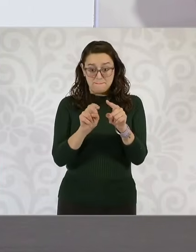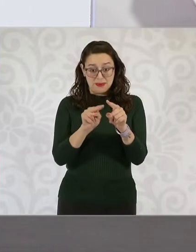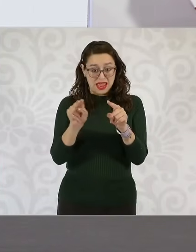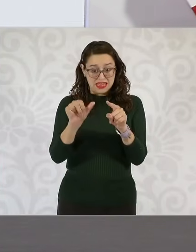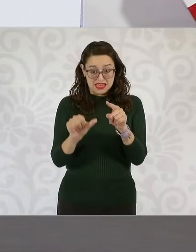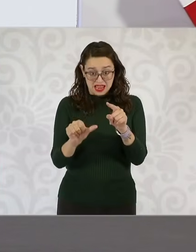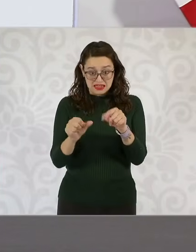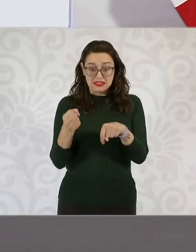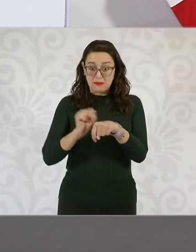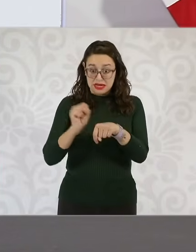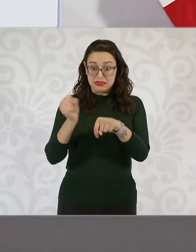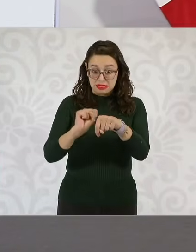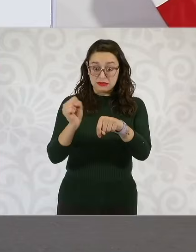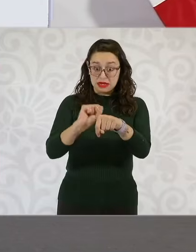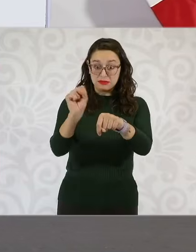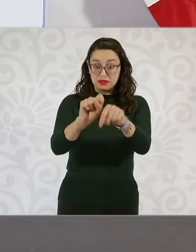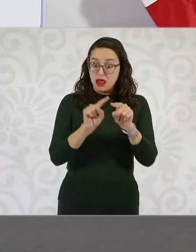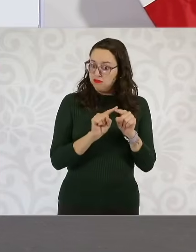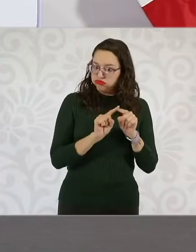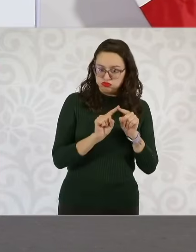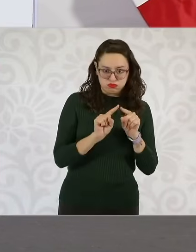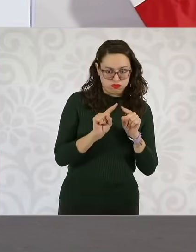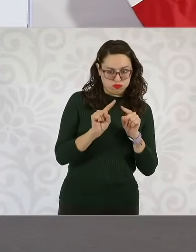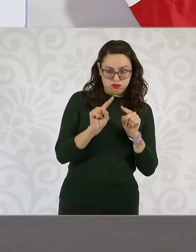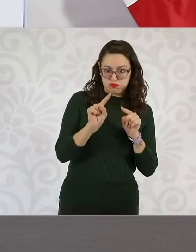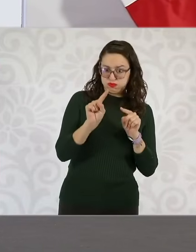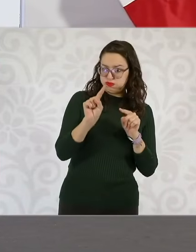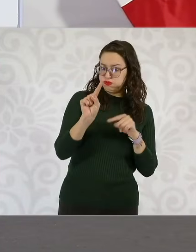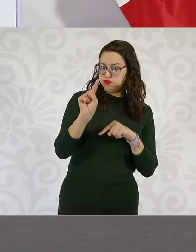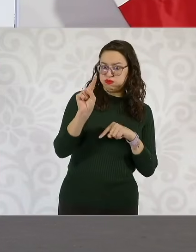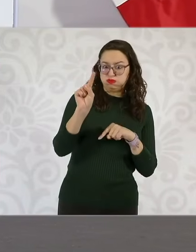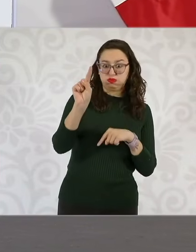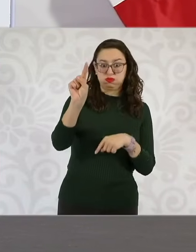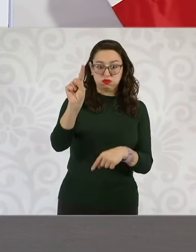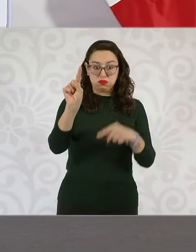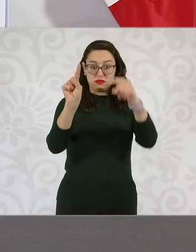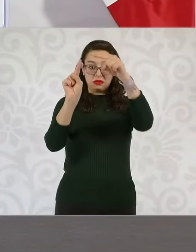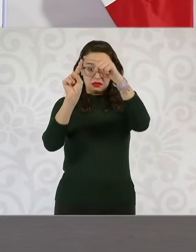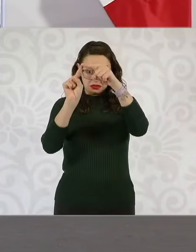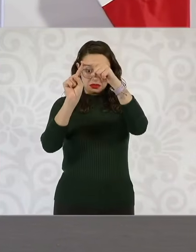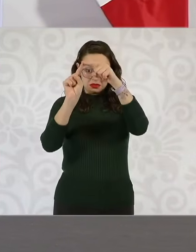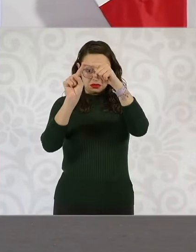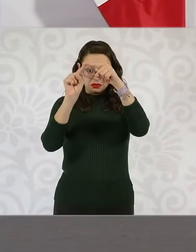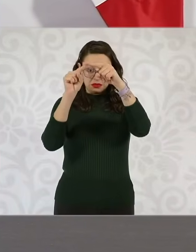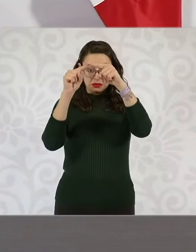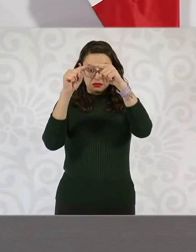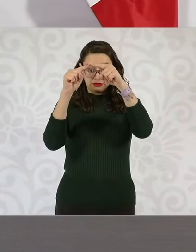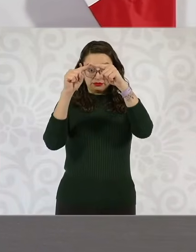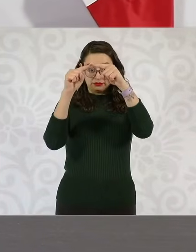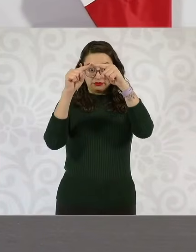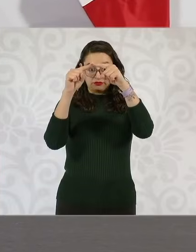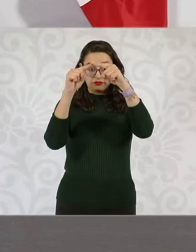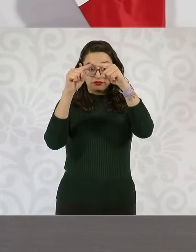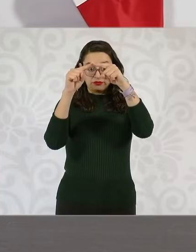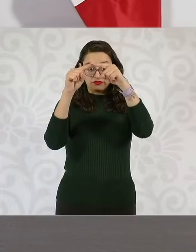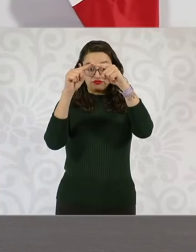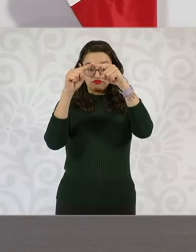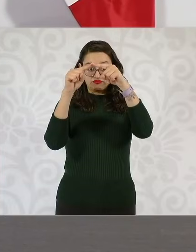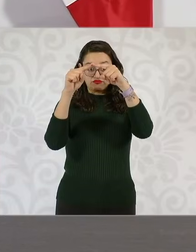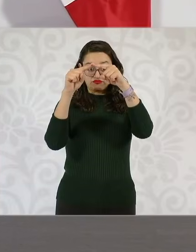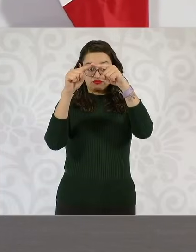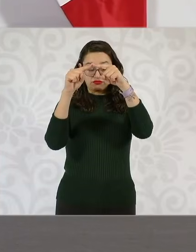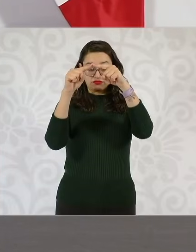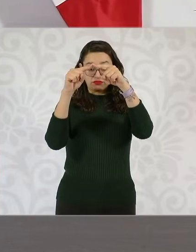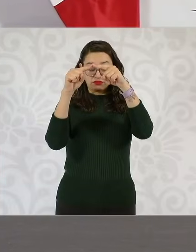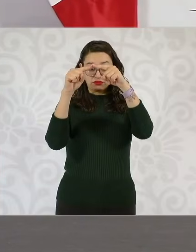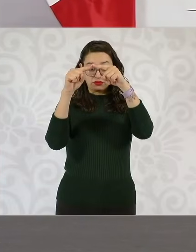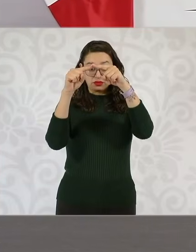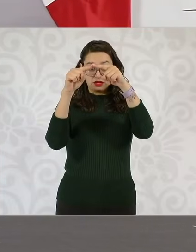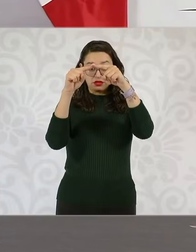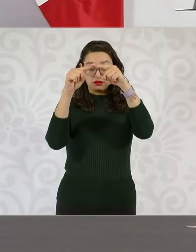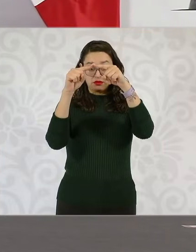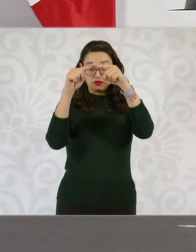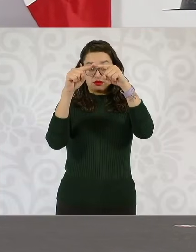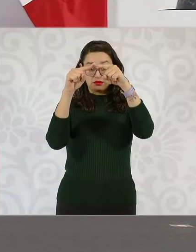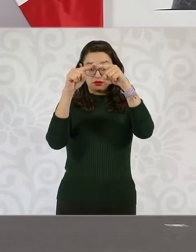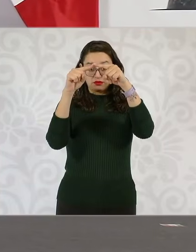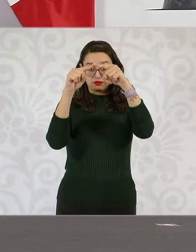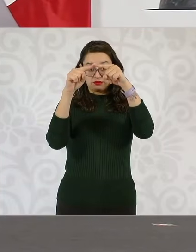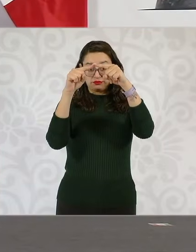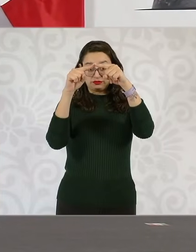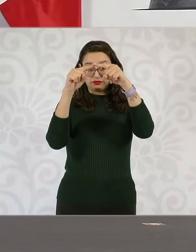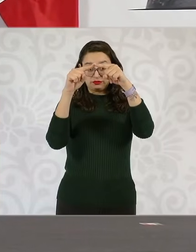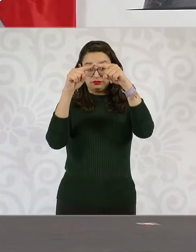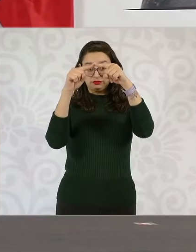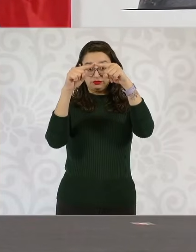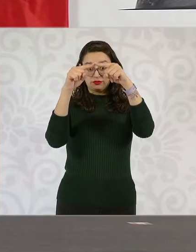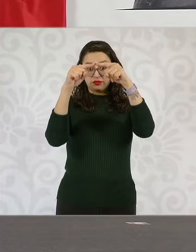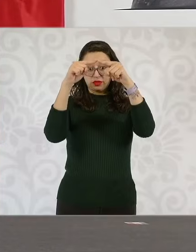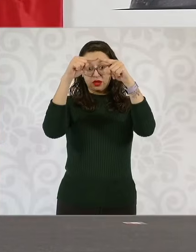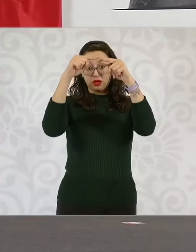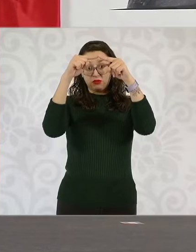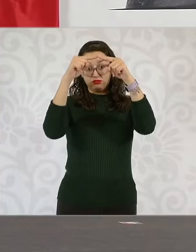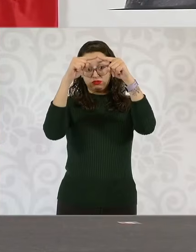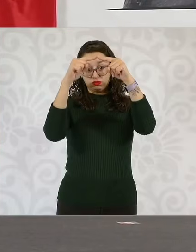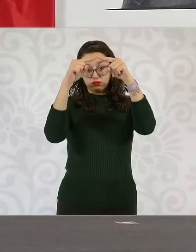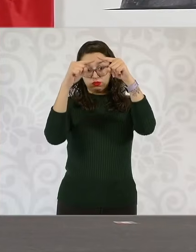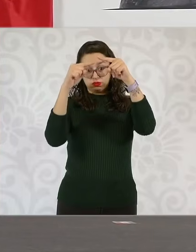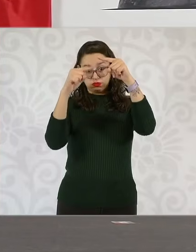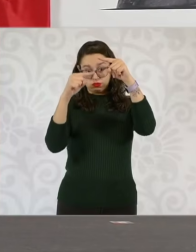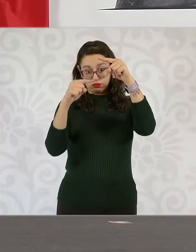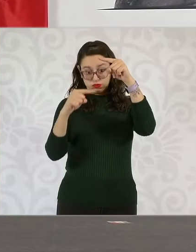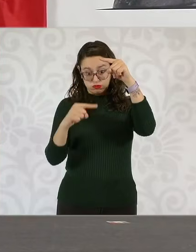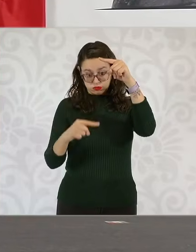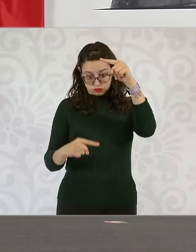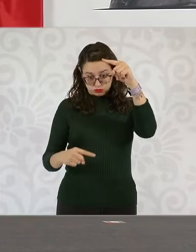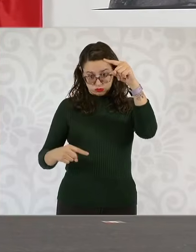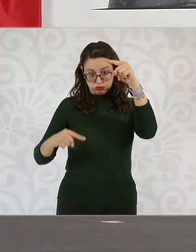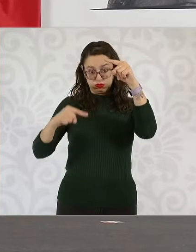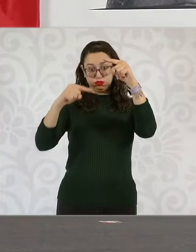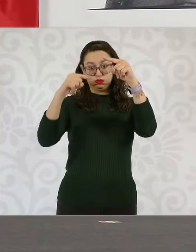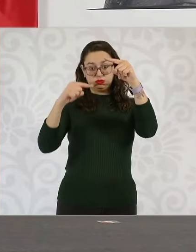subió y si consideramos los 24 pesos que estarían Aquí más o menos a la [Música] mitad Pues en